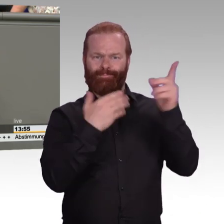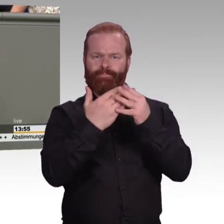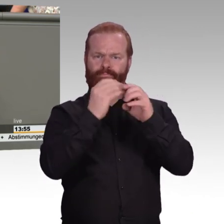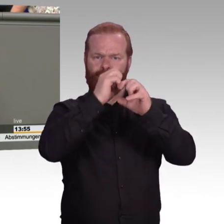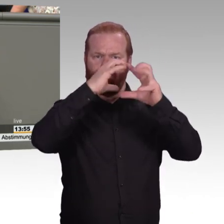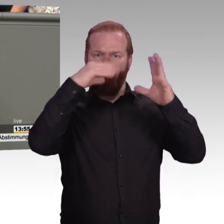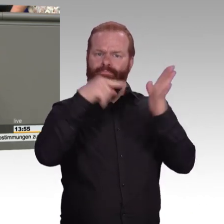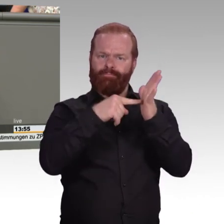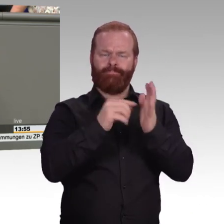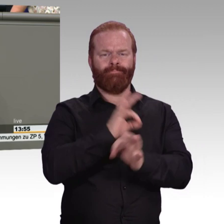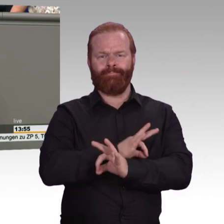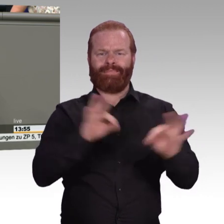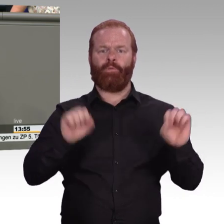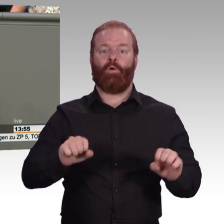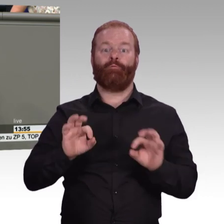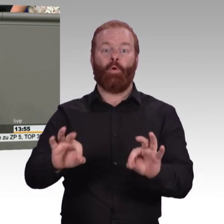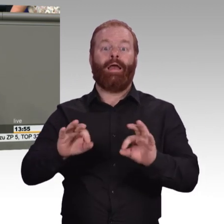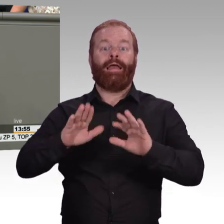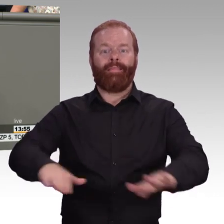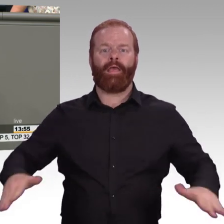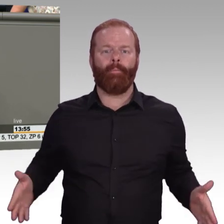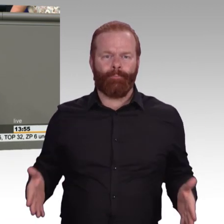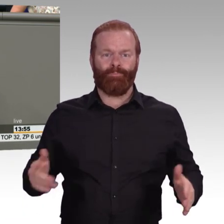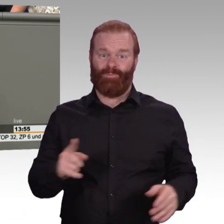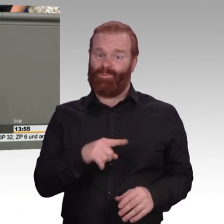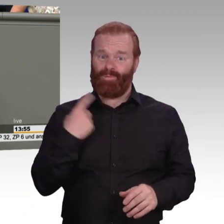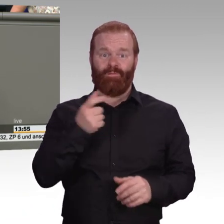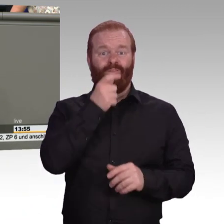lassen Sie uns die Kinderrechte ins Grundgesetz nehmen, unserem Grundgesetz die Kinderrechte schenken,